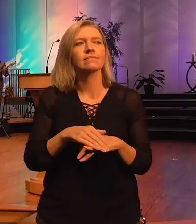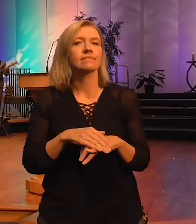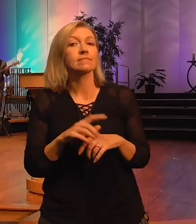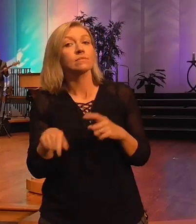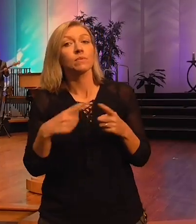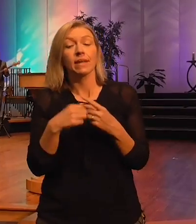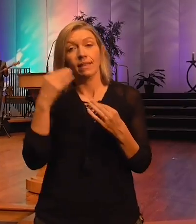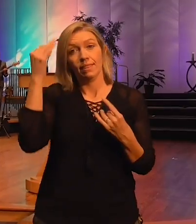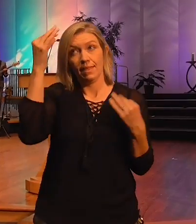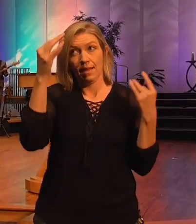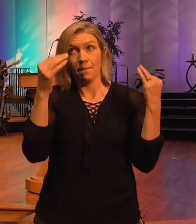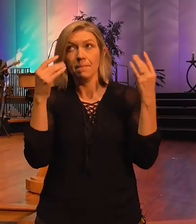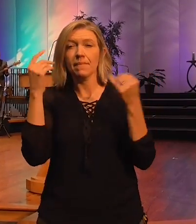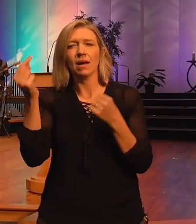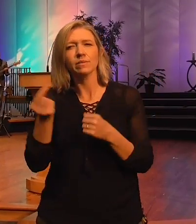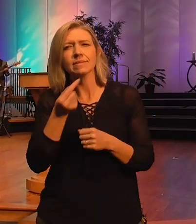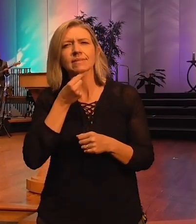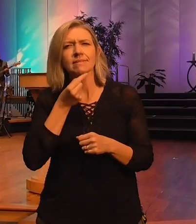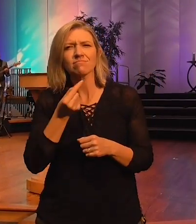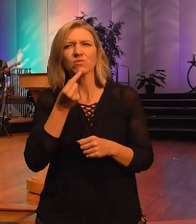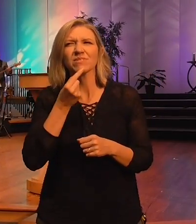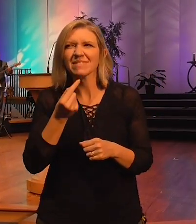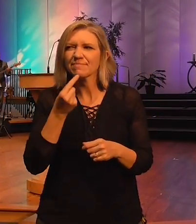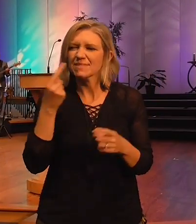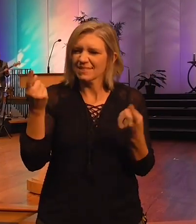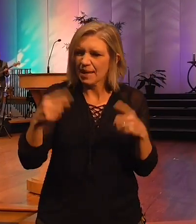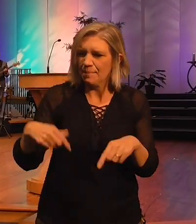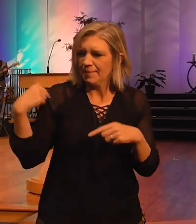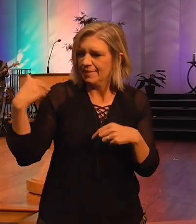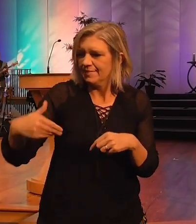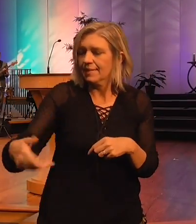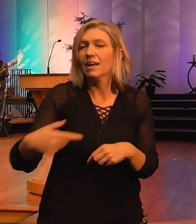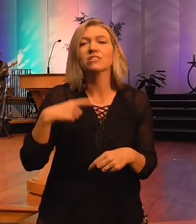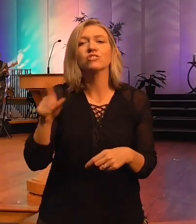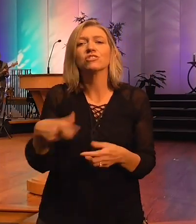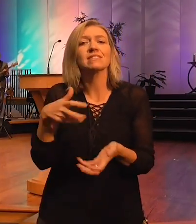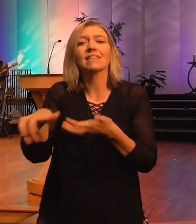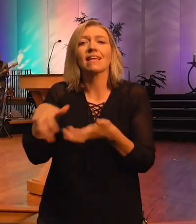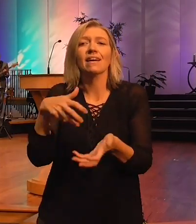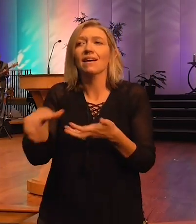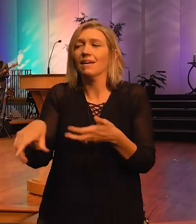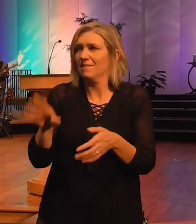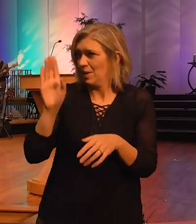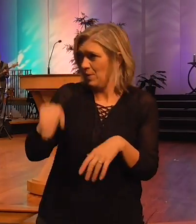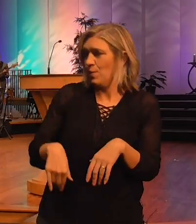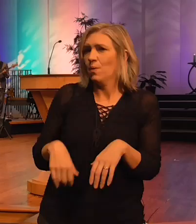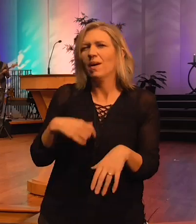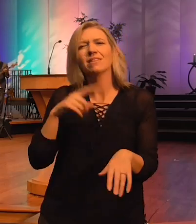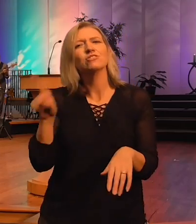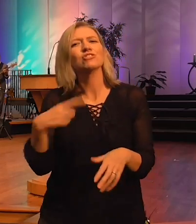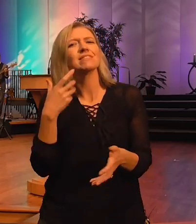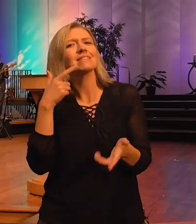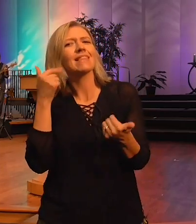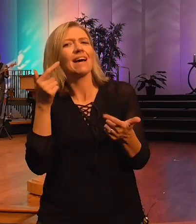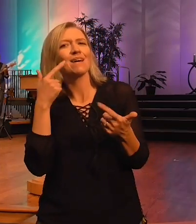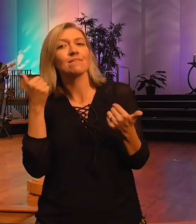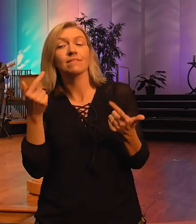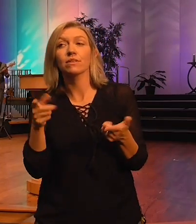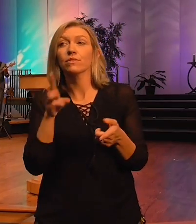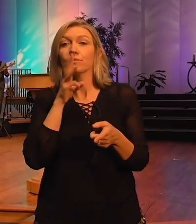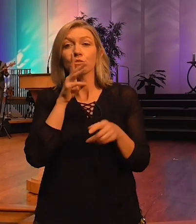en estas decepciones. Acabo de irme. Sé que lo hiciste. Me fui cuando el río estaba.